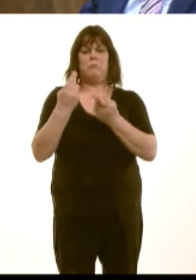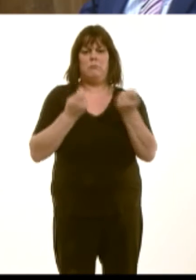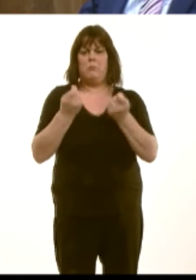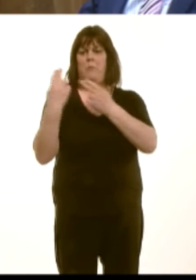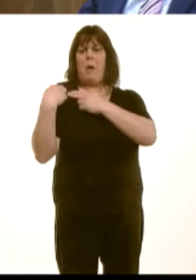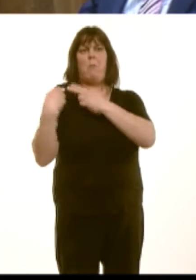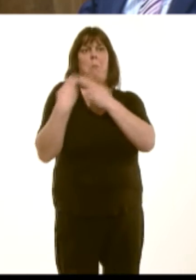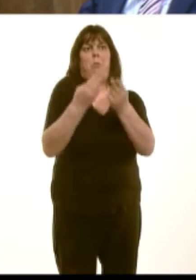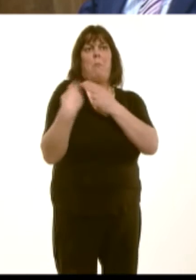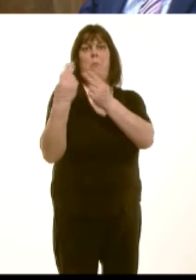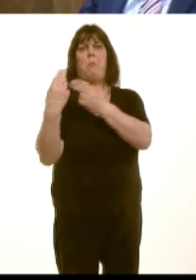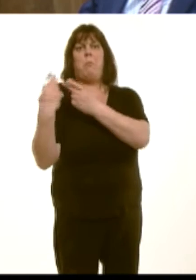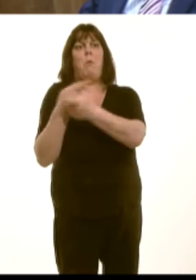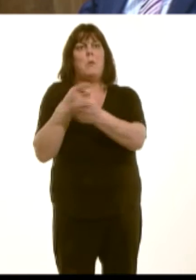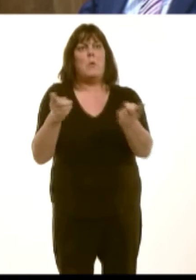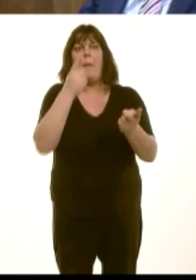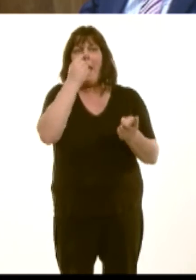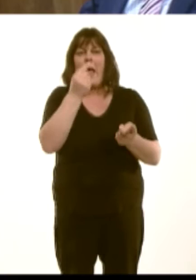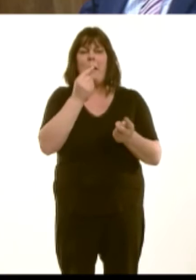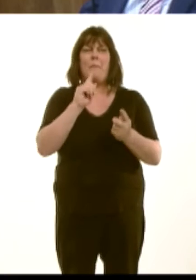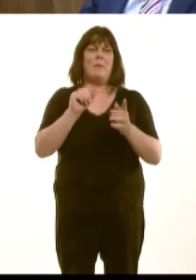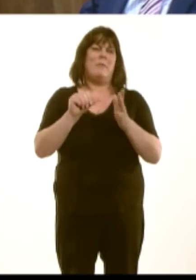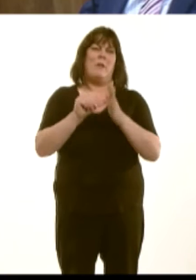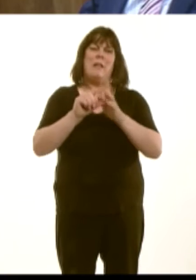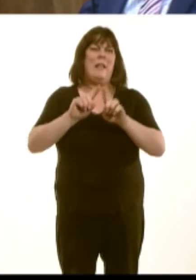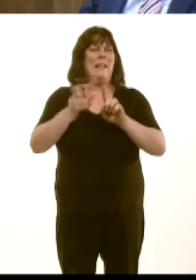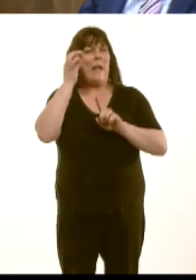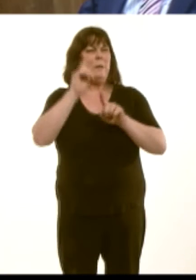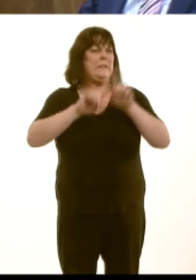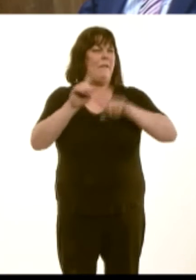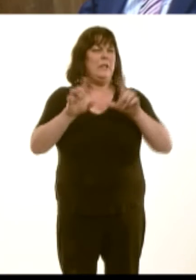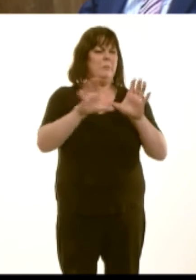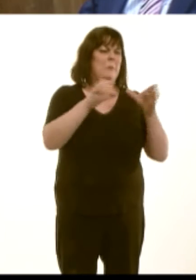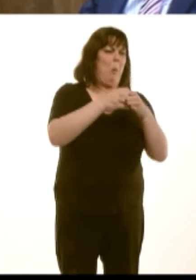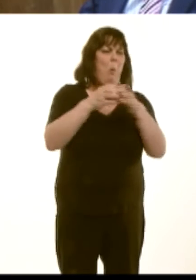sydd gan y cynghorau eu hunain, ond rwyf o blaid sicrhau ein bod niín gallu datganoli